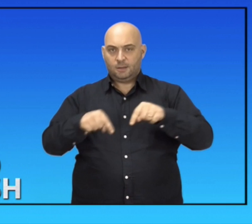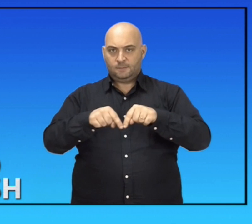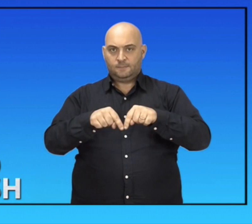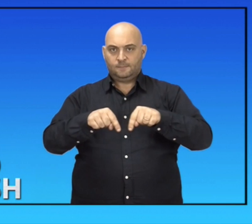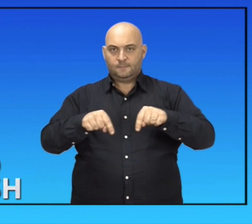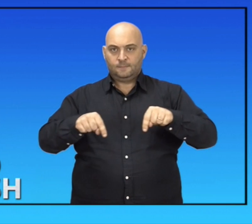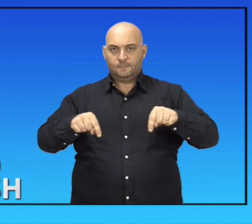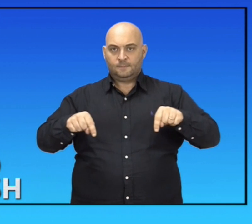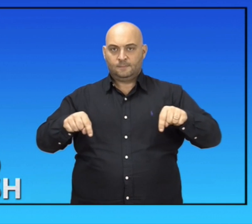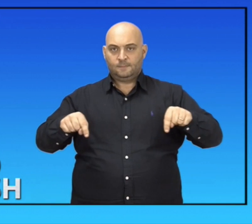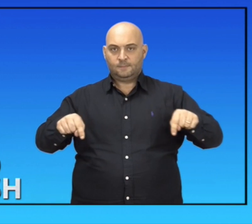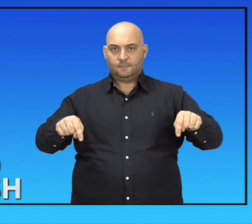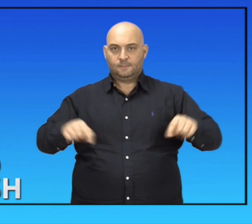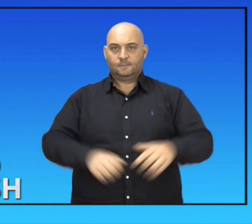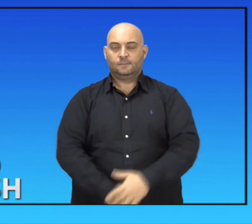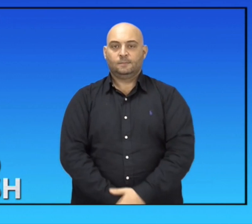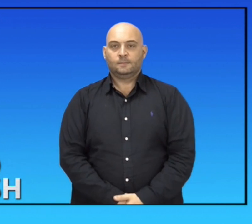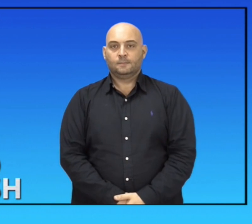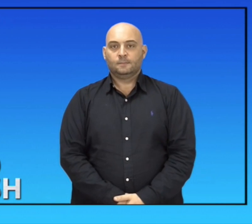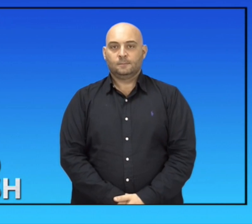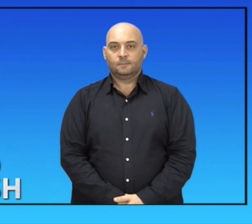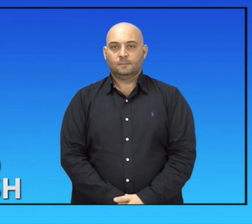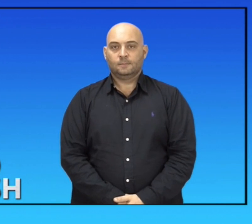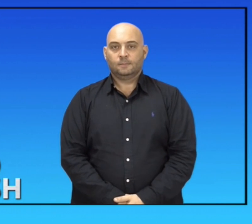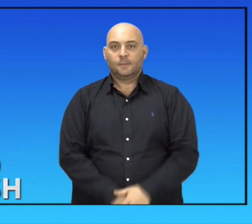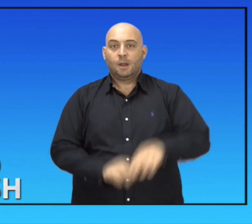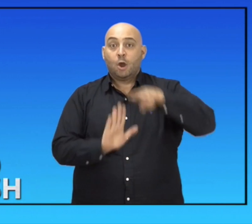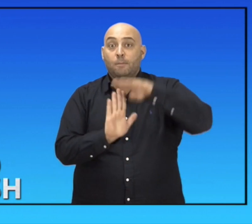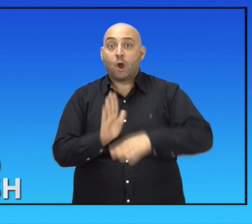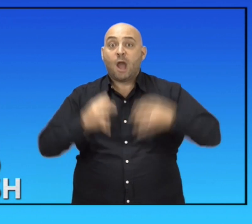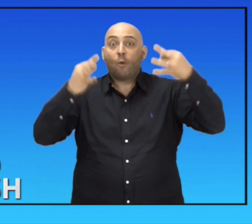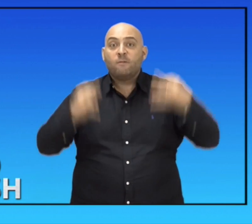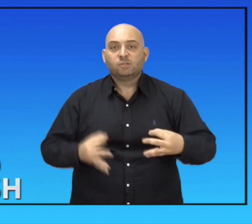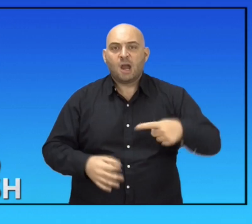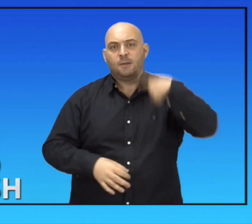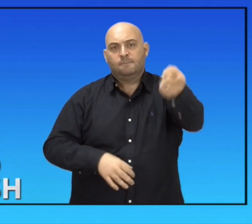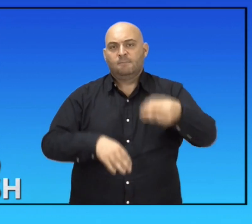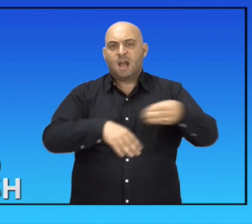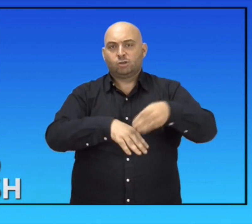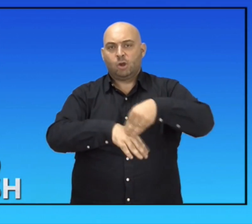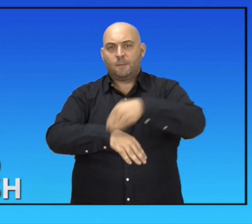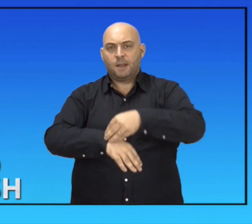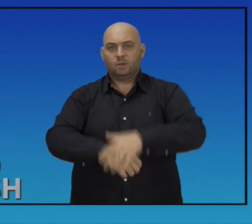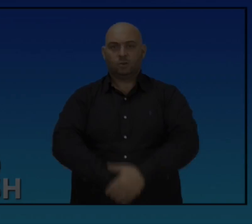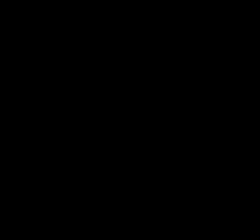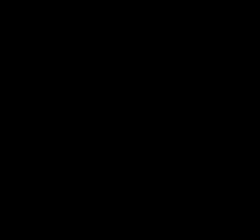http://bit.ly/1TW9R2M Il programma ufficiale uscirà a breve